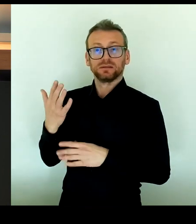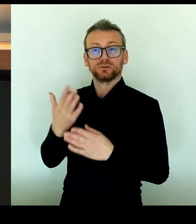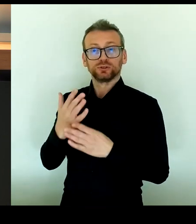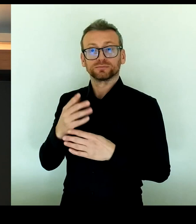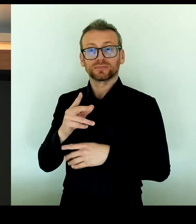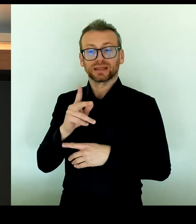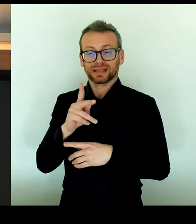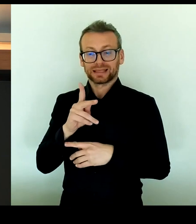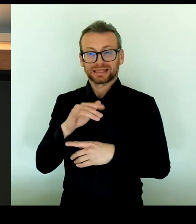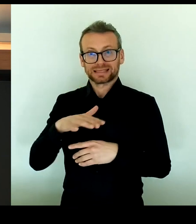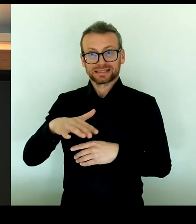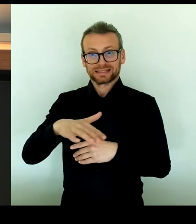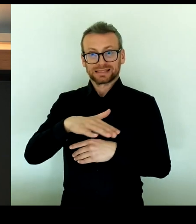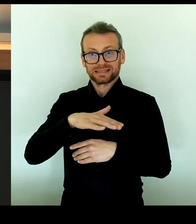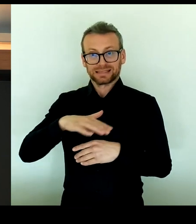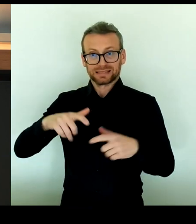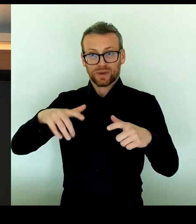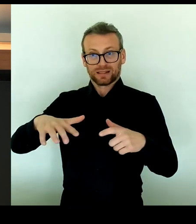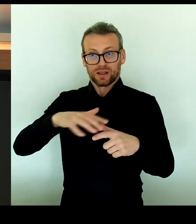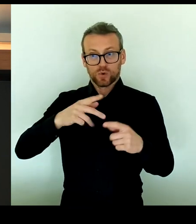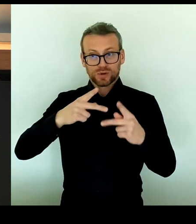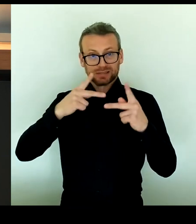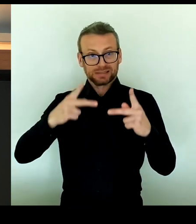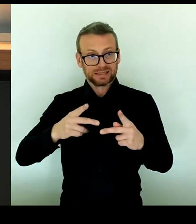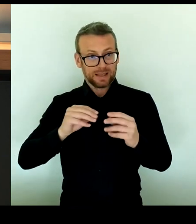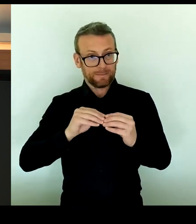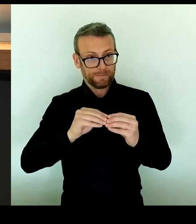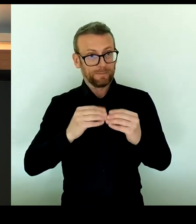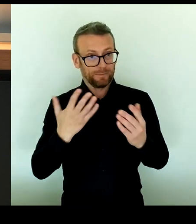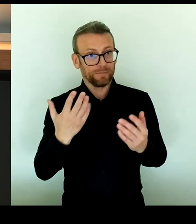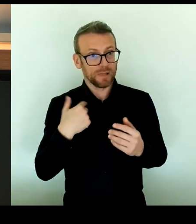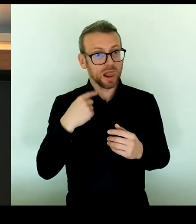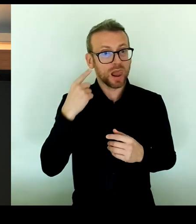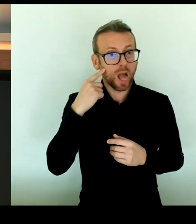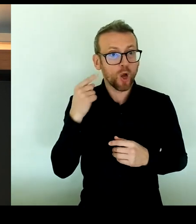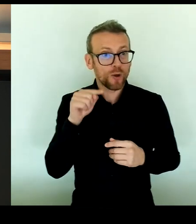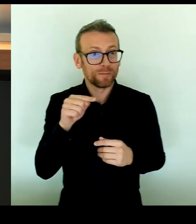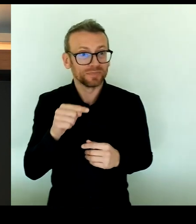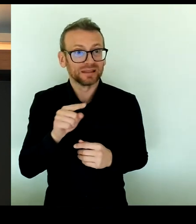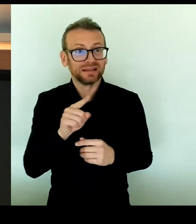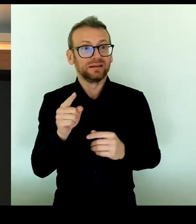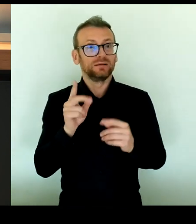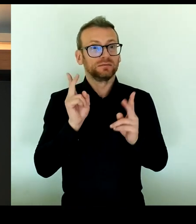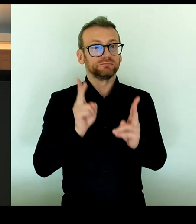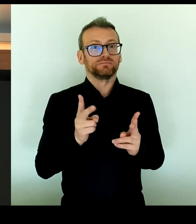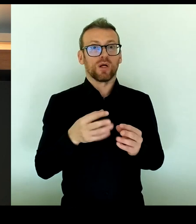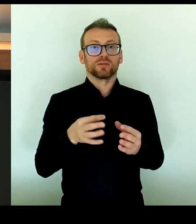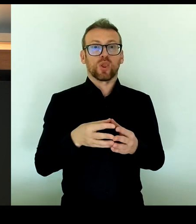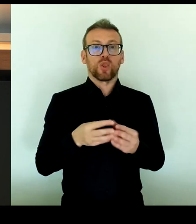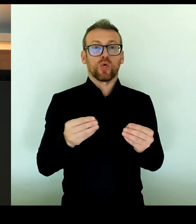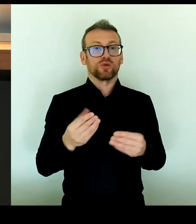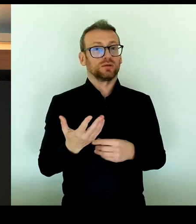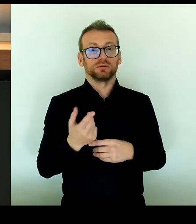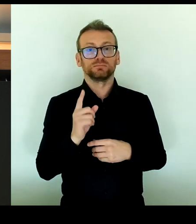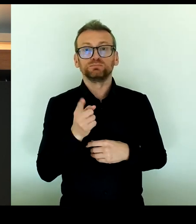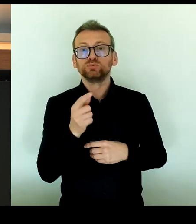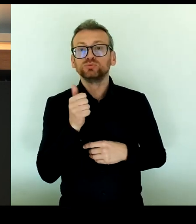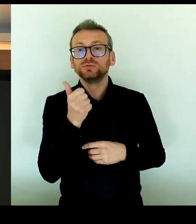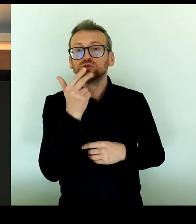gekommen, da bin schon sehr gespannt darauf, wie Sie Ihre parlamentarische Arbeit in den Ausschüssen auch tatsächlich wahrnehmen und hier nicht nur als Ankündigung vor